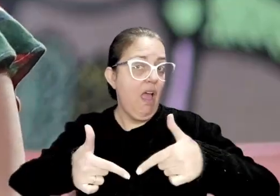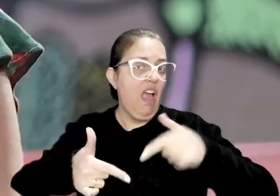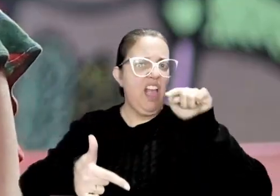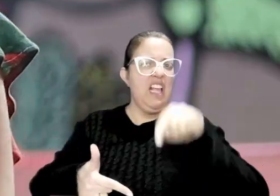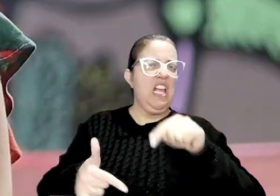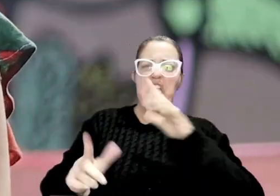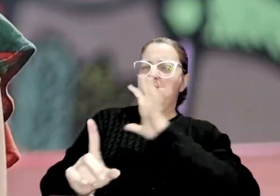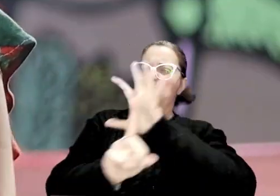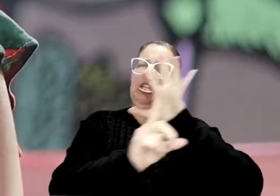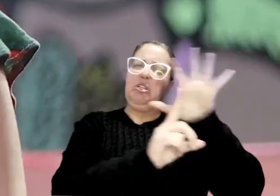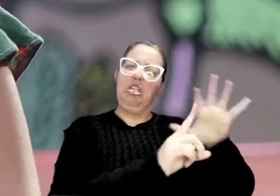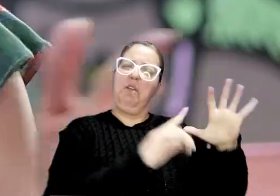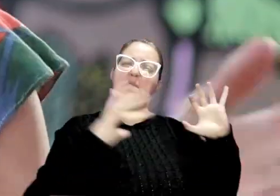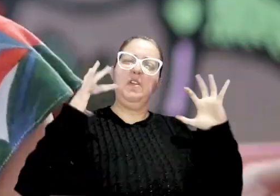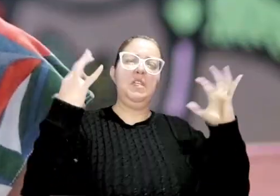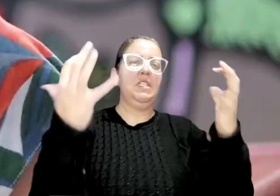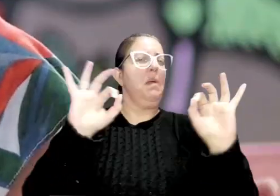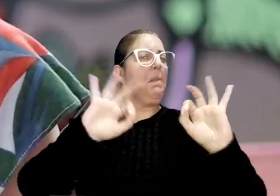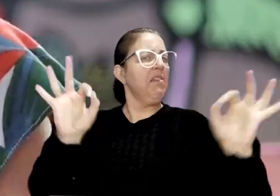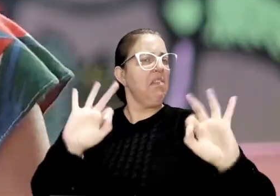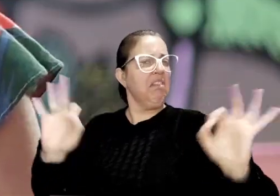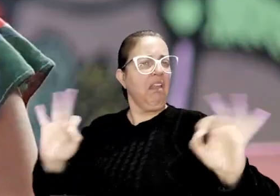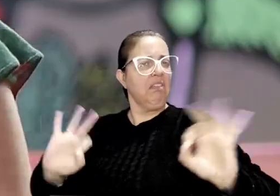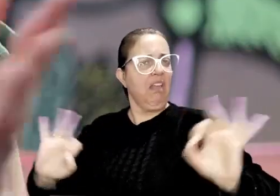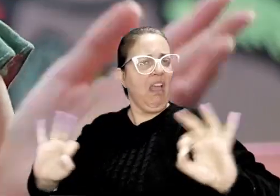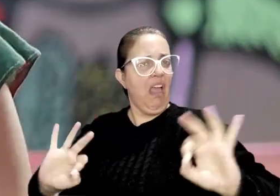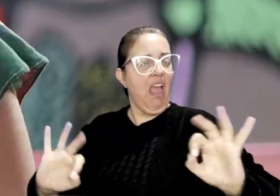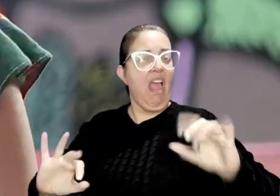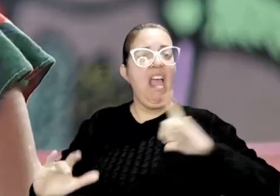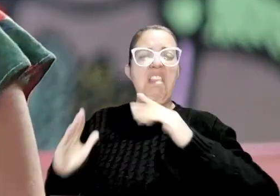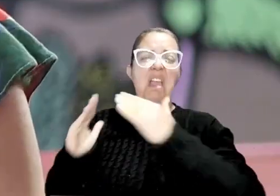com relação a algumas casinhas a gente faz um reassentamento dessas casinhas em outro lugar